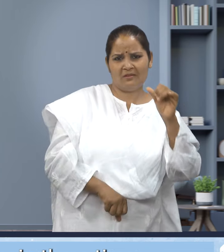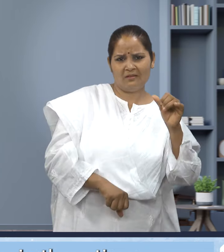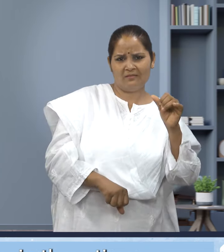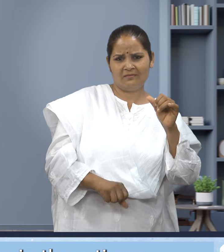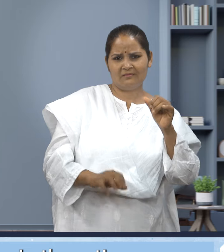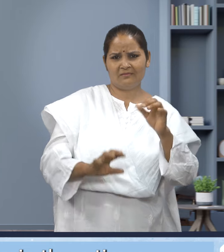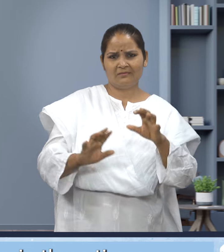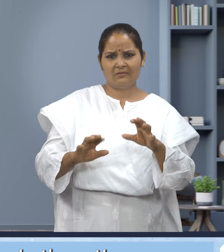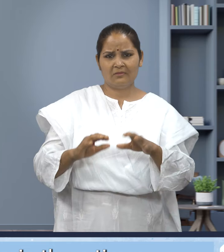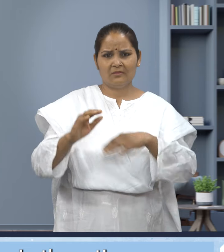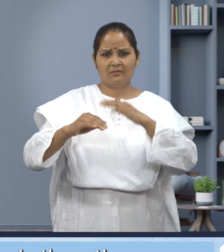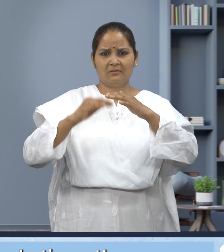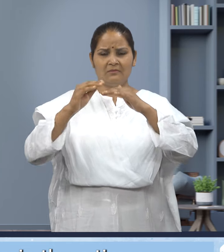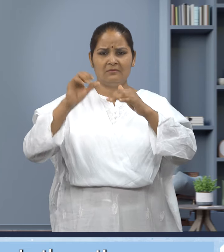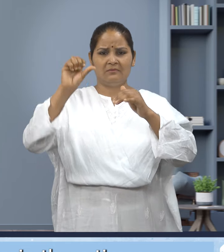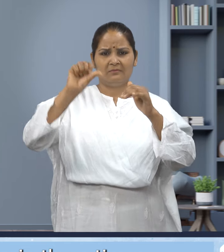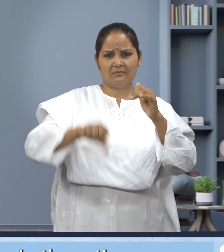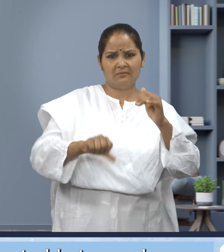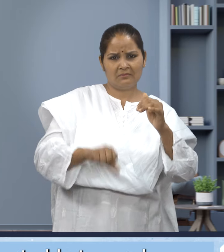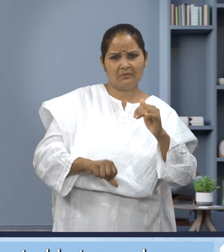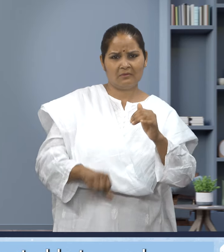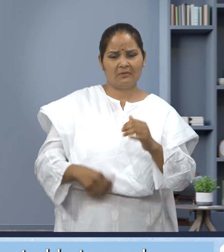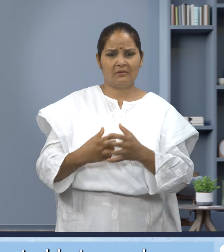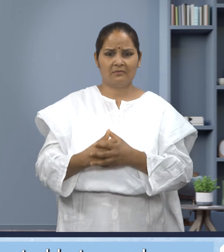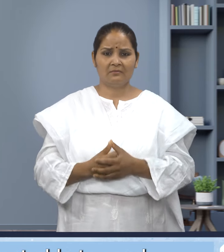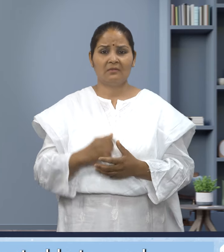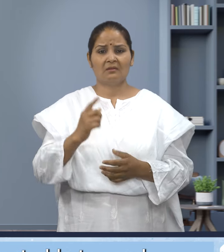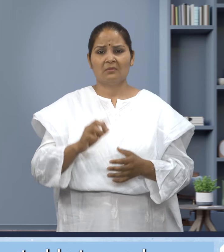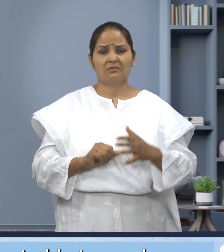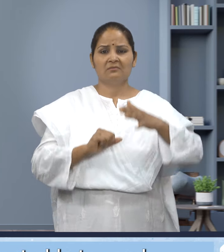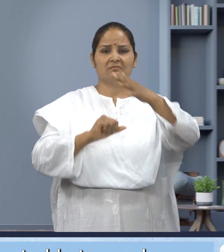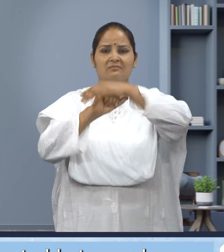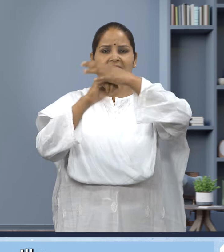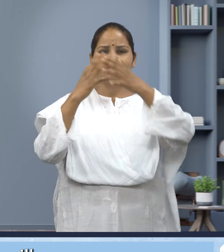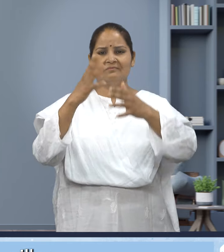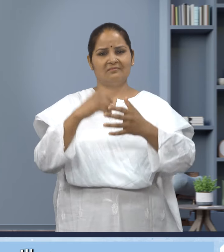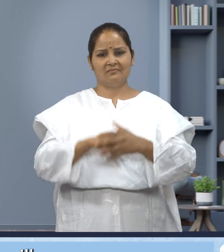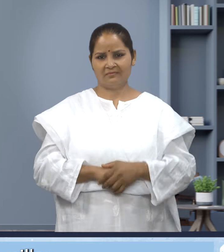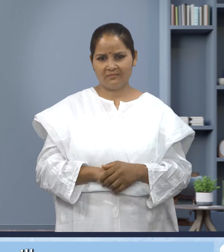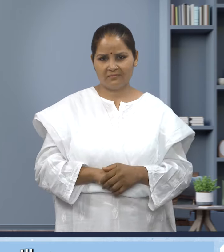ఇలా మూడు, నాలుగు సార్లు ప్రయత్నించినా పైకి చేరుకోలేకపోతాయి.